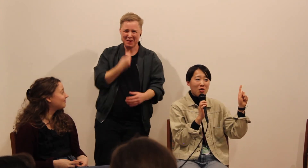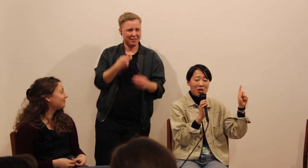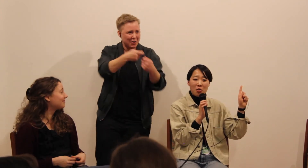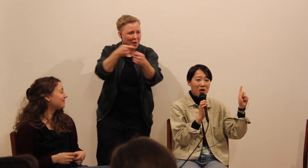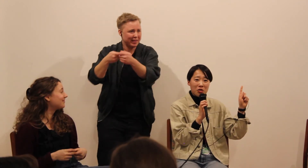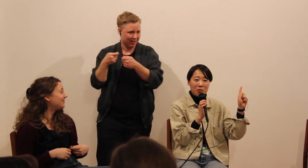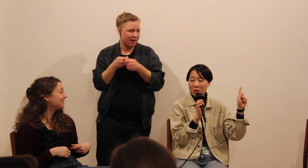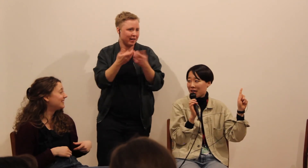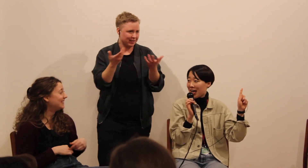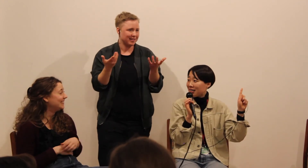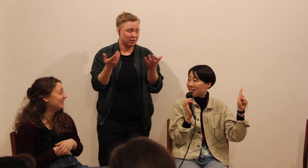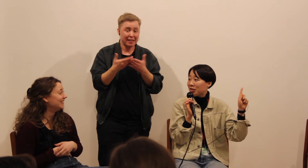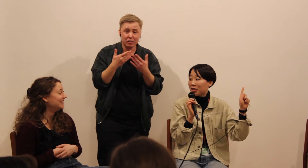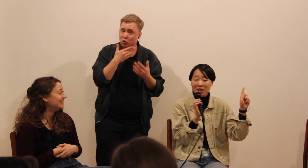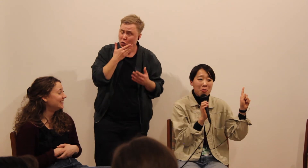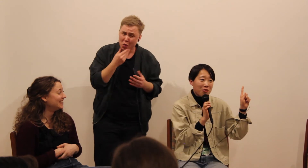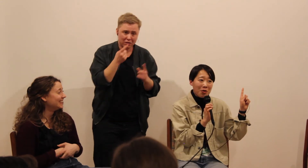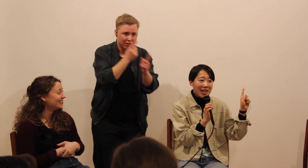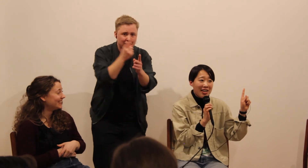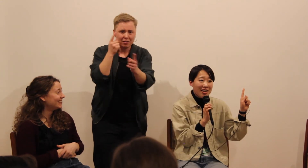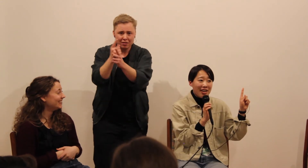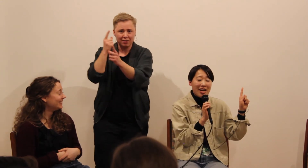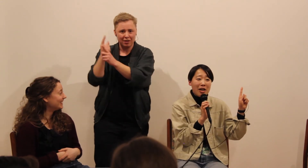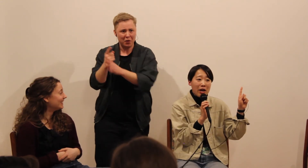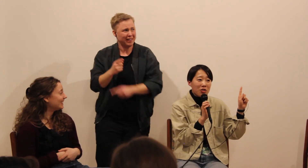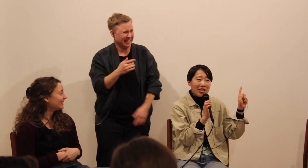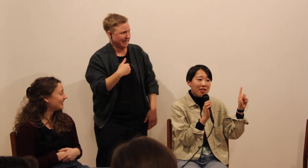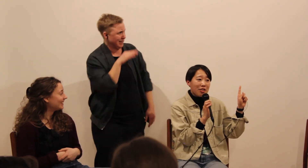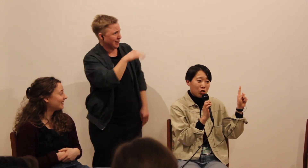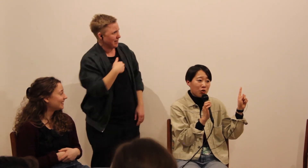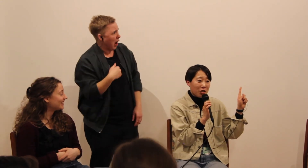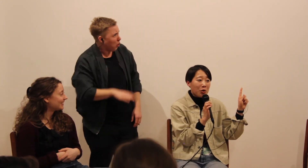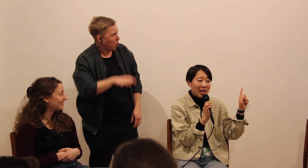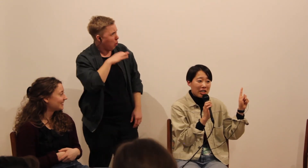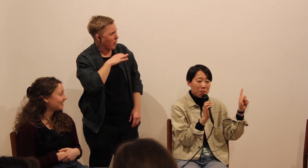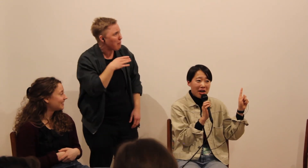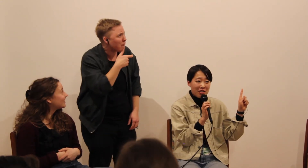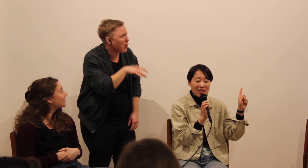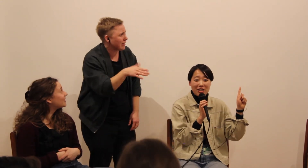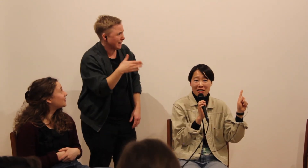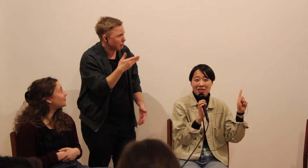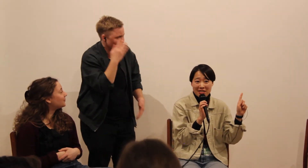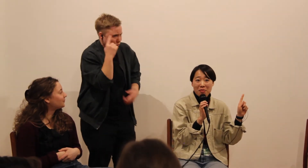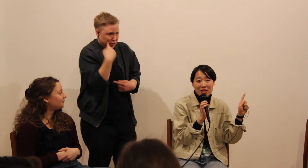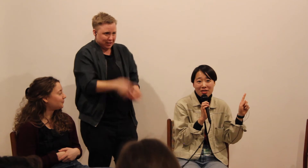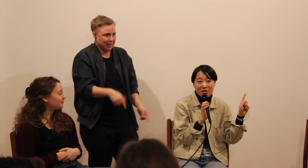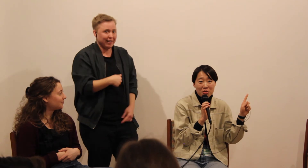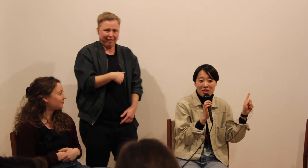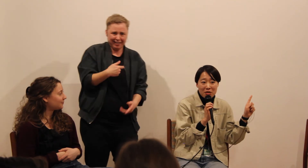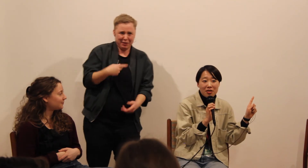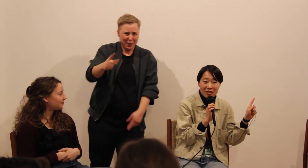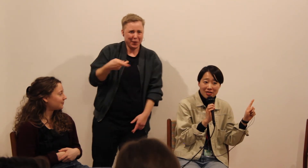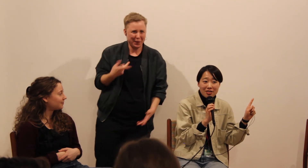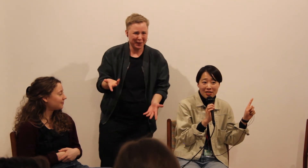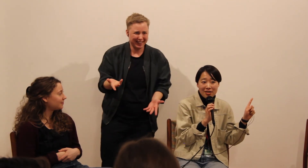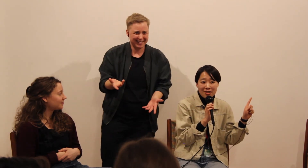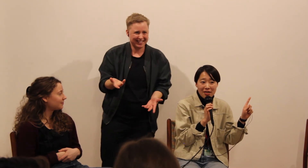"Ich kannte das Wort CODA nicht, ich kannte nicht die Bedeutung und ich wusste nicht ob CODA das gleiche erlebt haben wie ich."